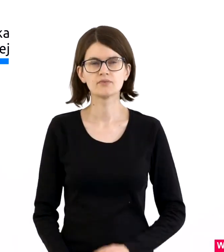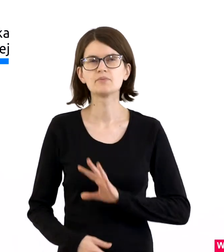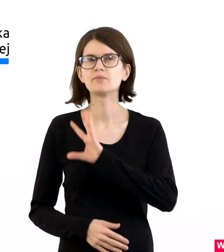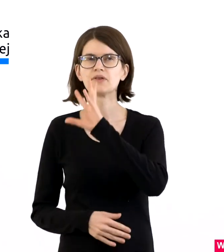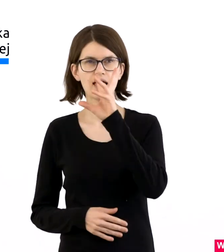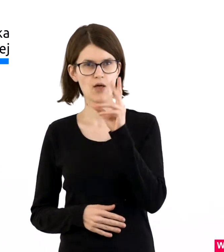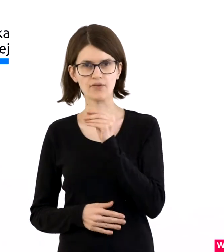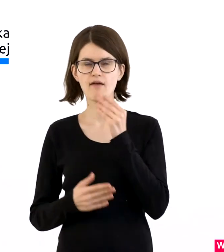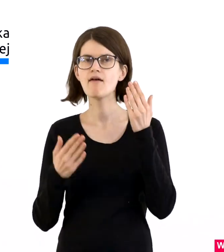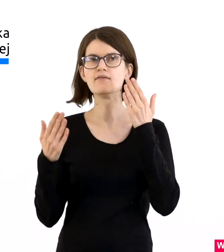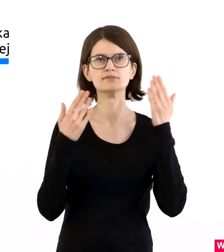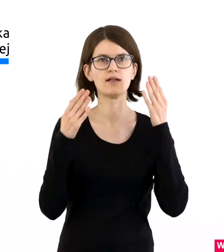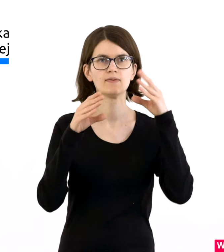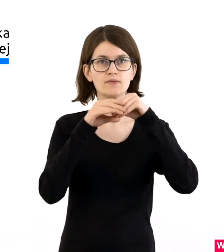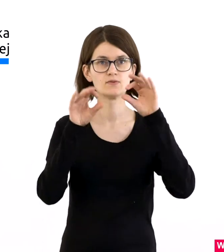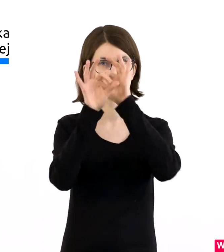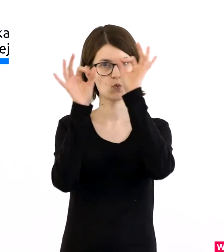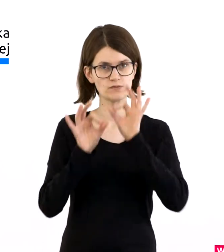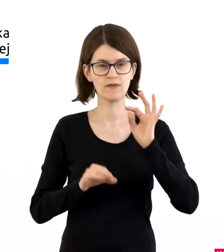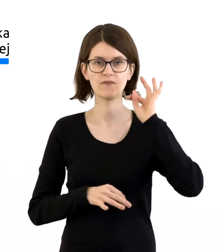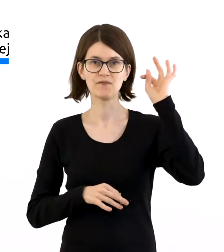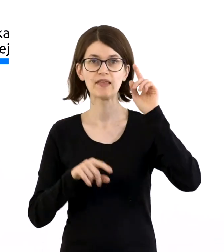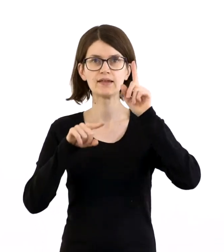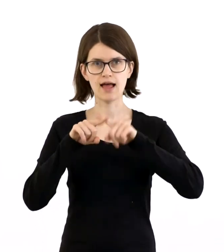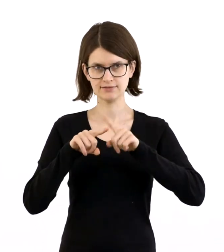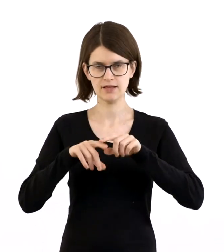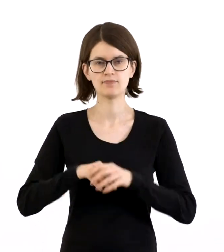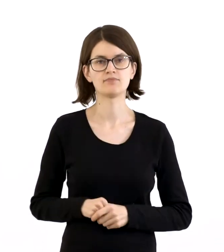Piękno i estetyka w sztuce greckiej